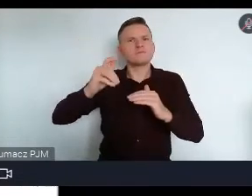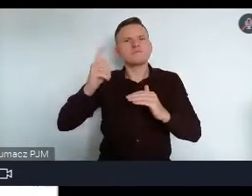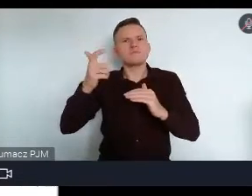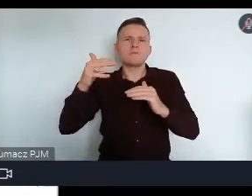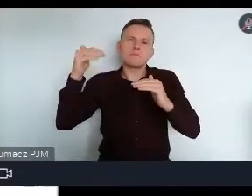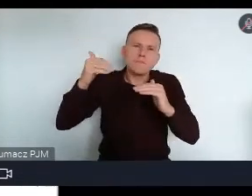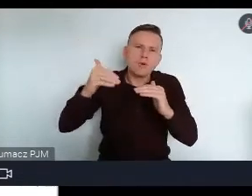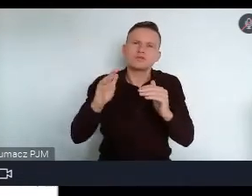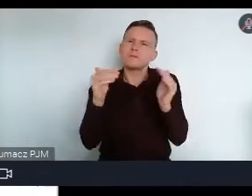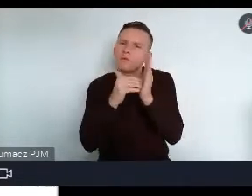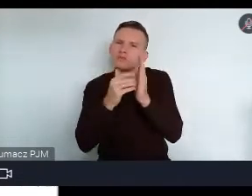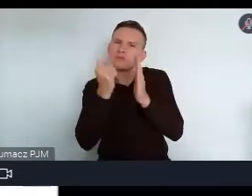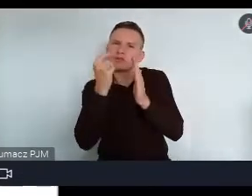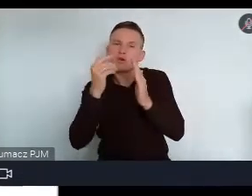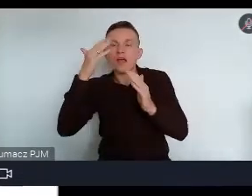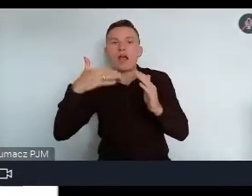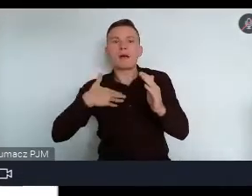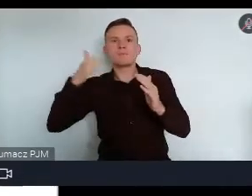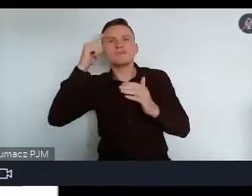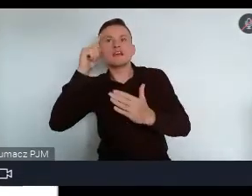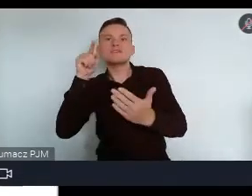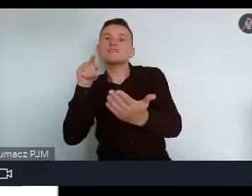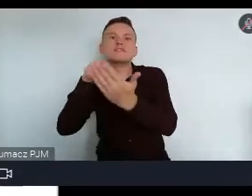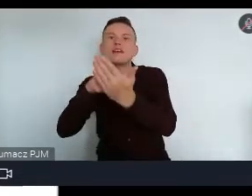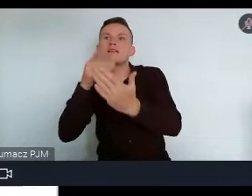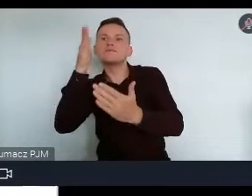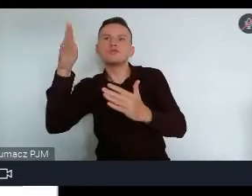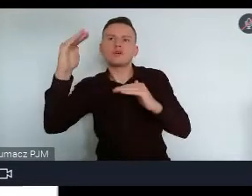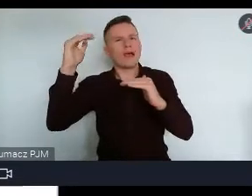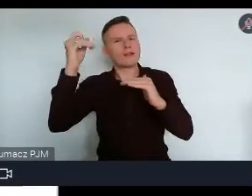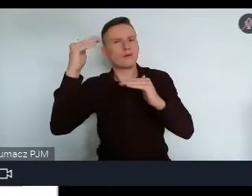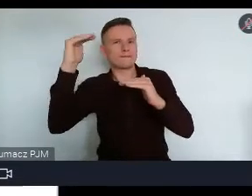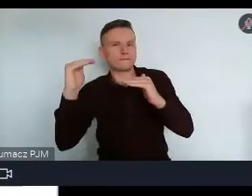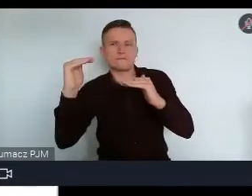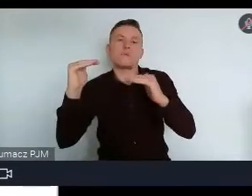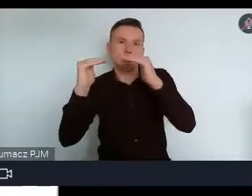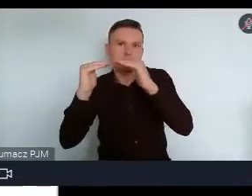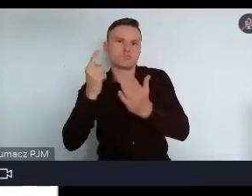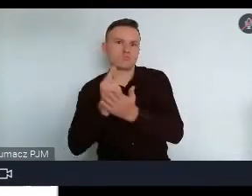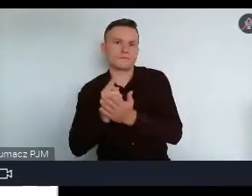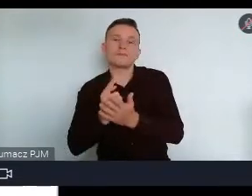w celu udoskonalenia strategii lub jakich innych interesariuszy można zaangażować,